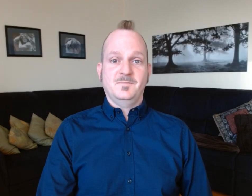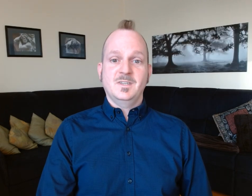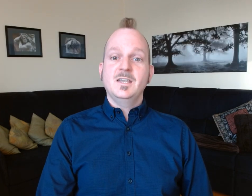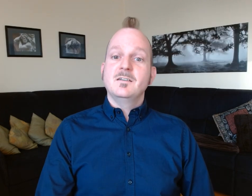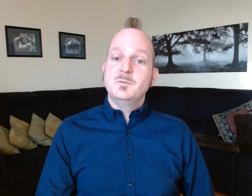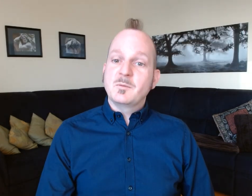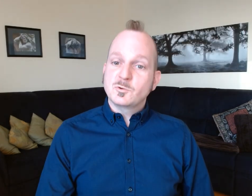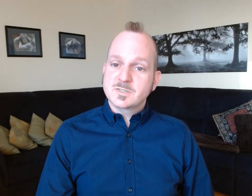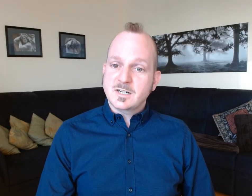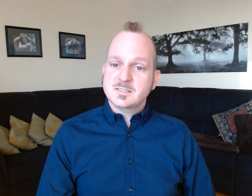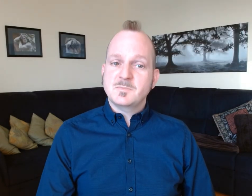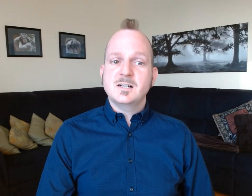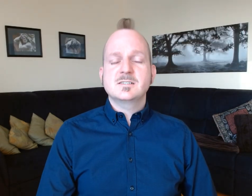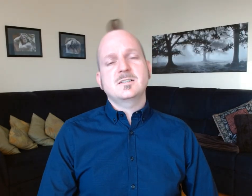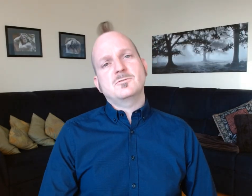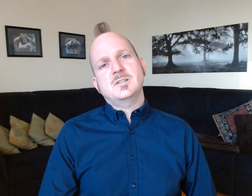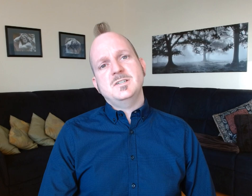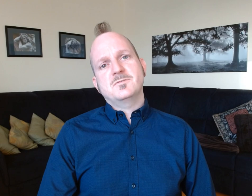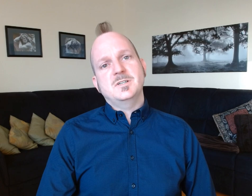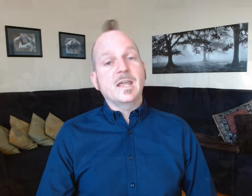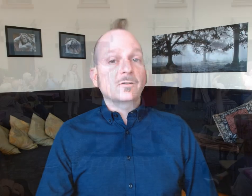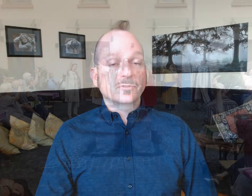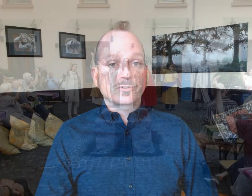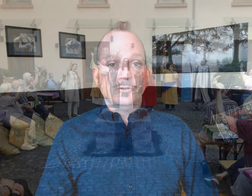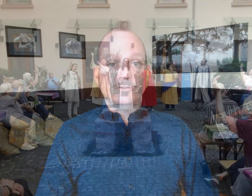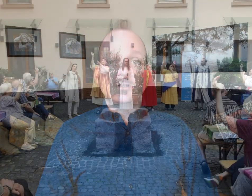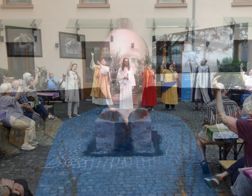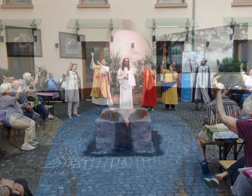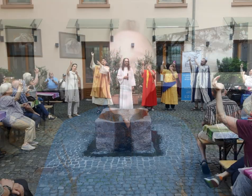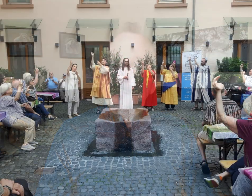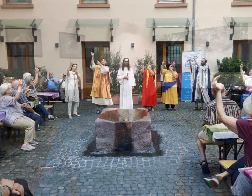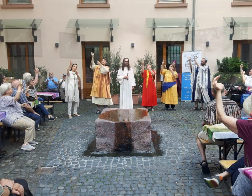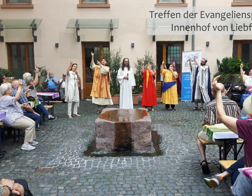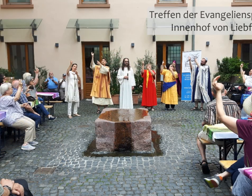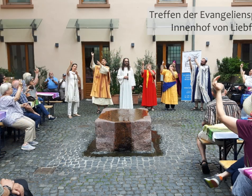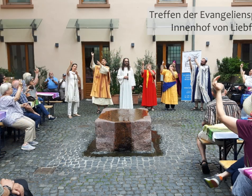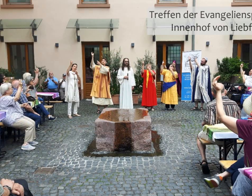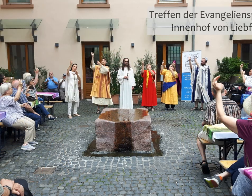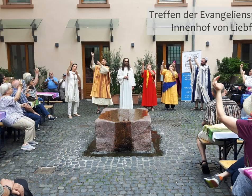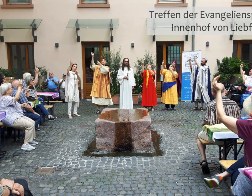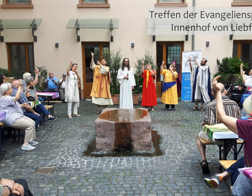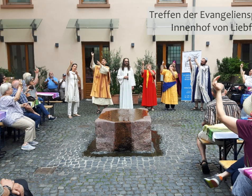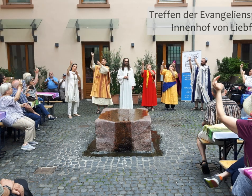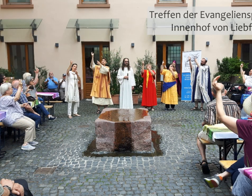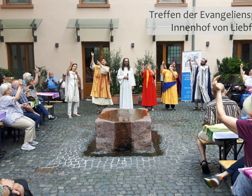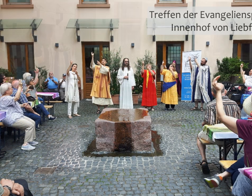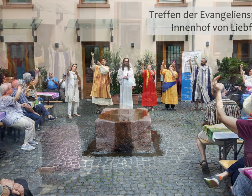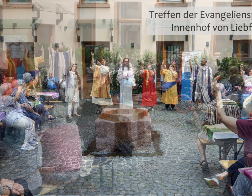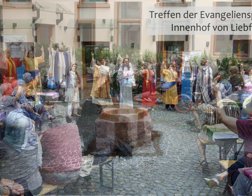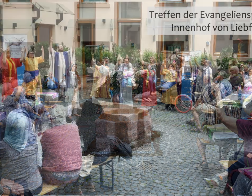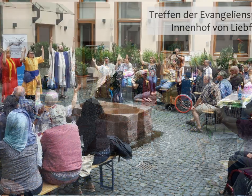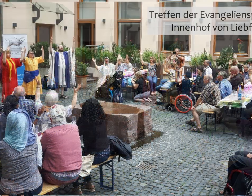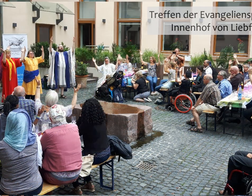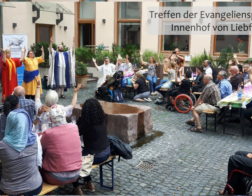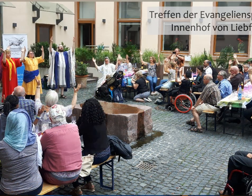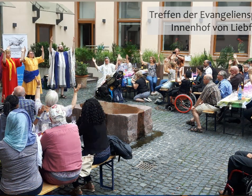Wie beim großen Gastmahl sind darunter die von den Hecken und Zäunen, jene am Rande der Gesellschaft: Menschen mit den unterschiedlichsten Behinderungen,